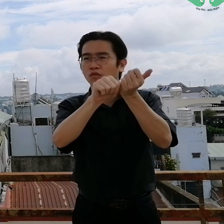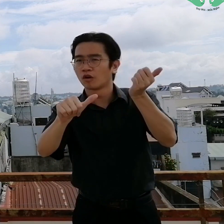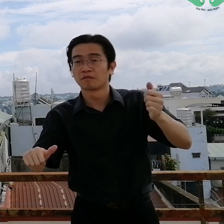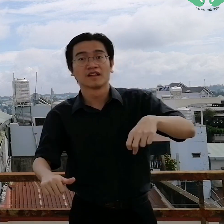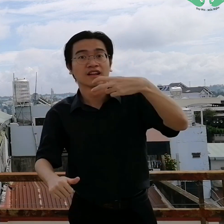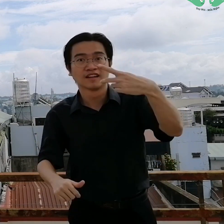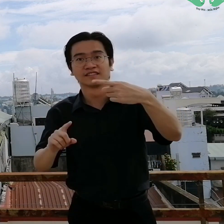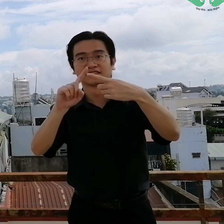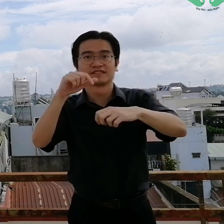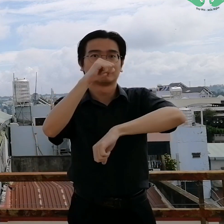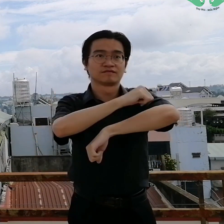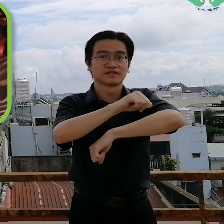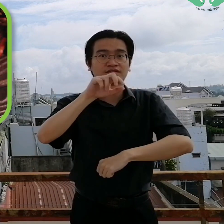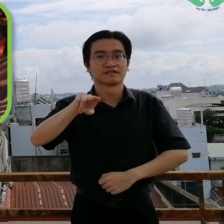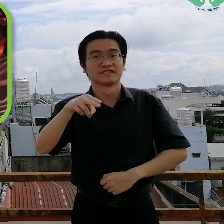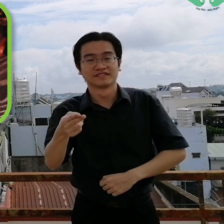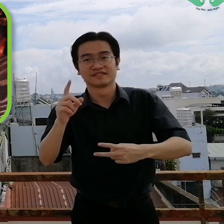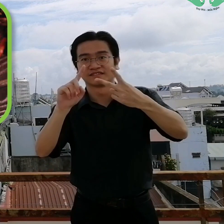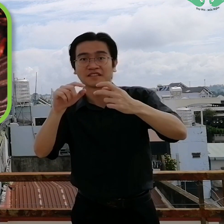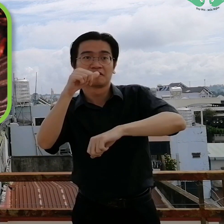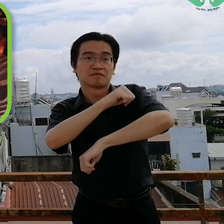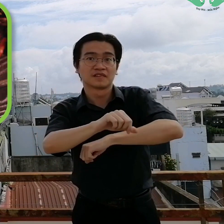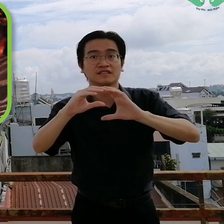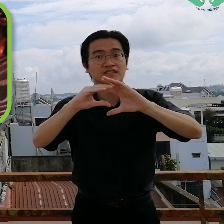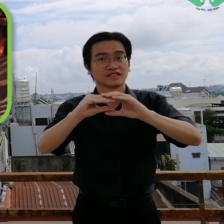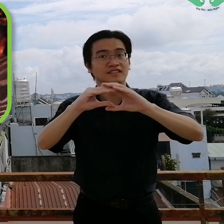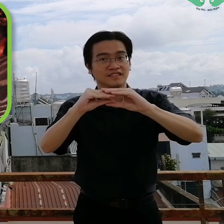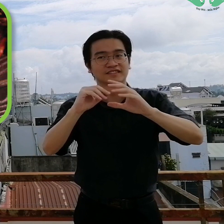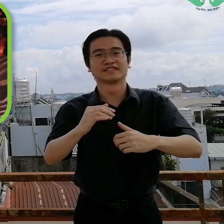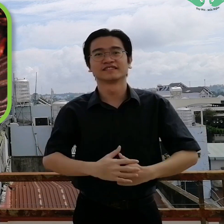Ở Việt Nam thường có loại bánh nướng và bánh dẻo có nhân ngọt.